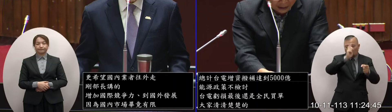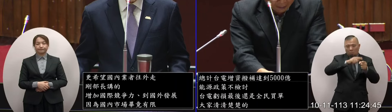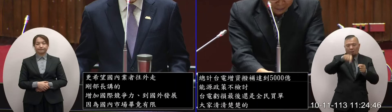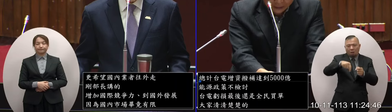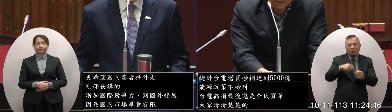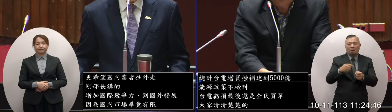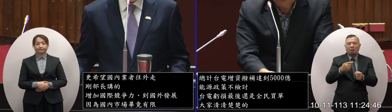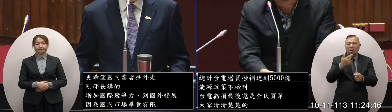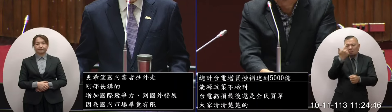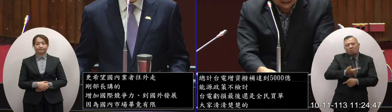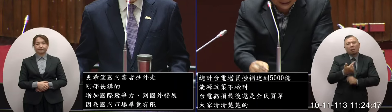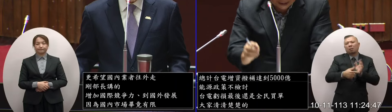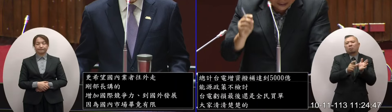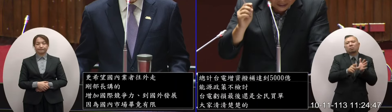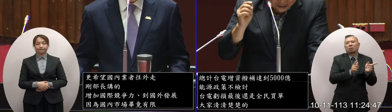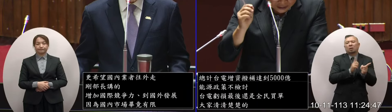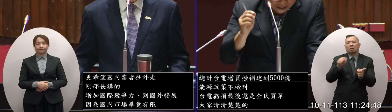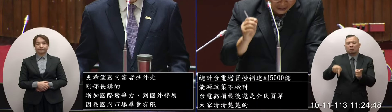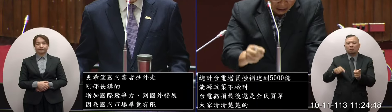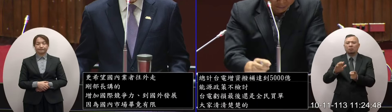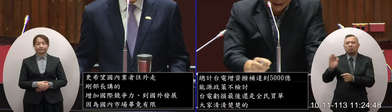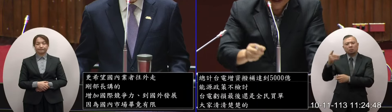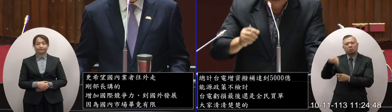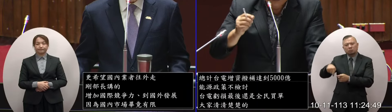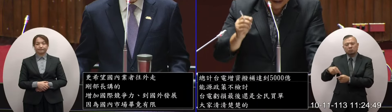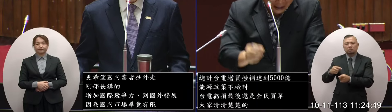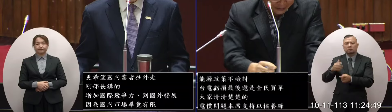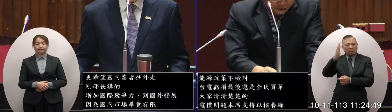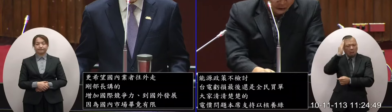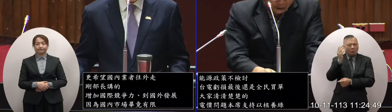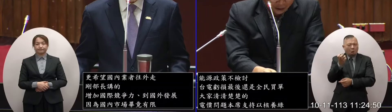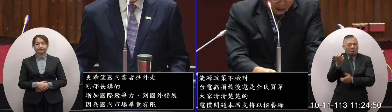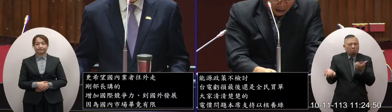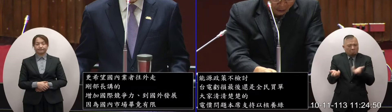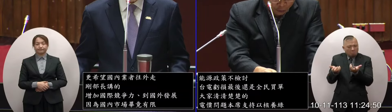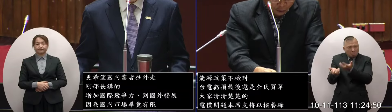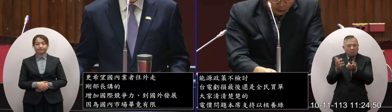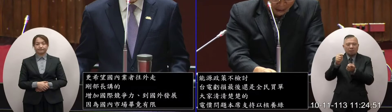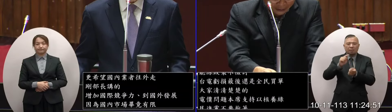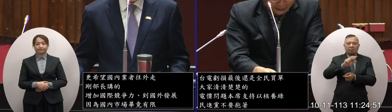來拼命的 這個燒煤 燃氣還有火力發電